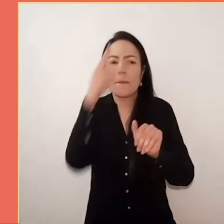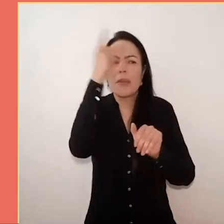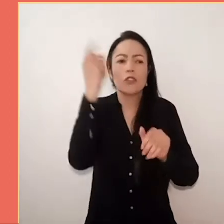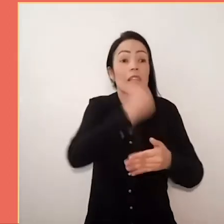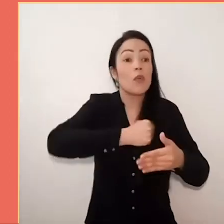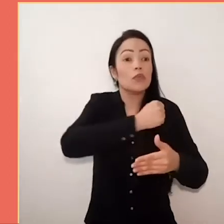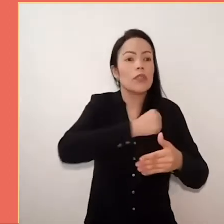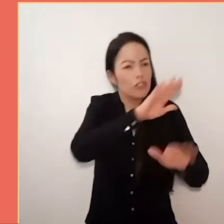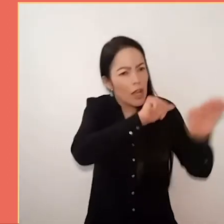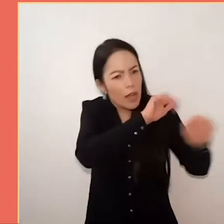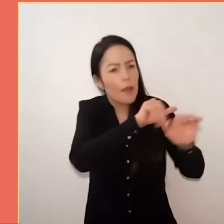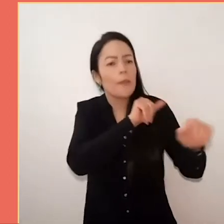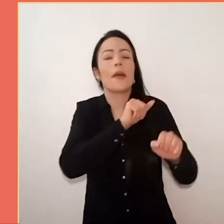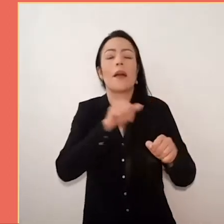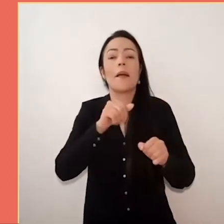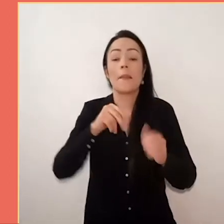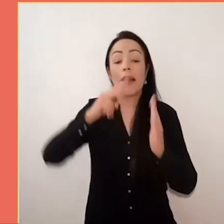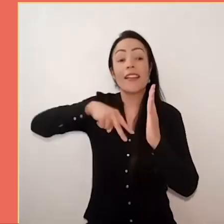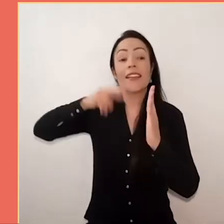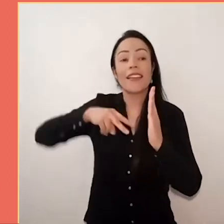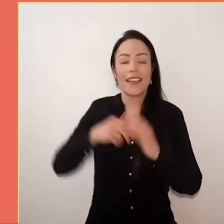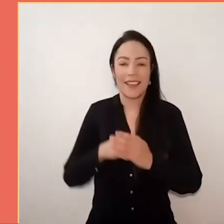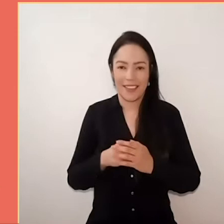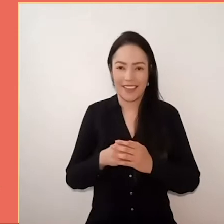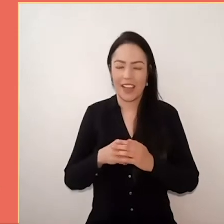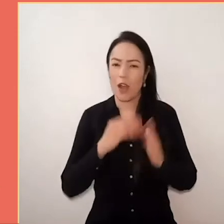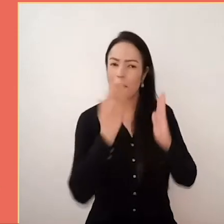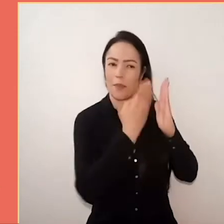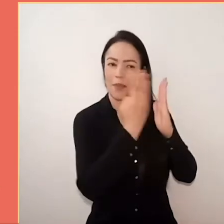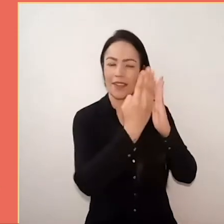E com a biblioteca comunitária que se chama Caminhos da Leitura.